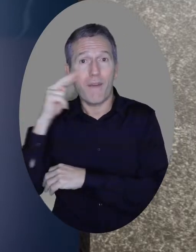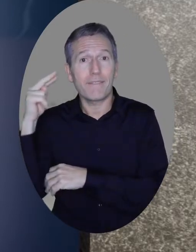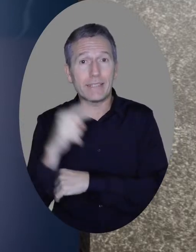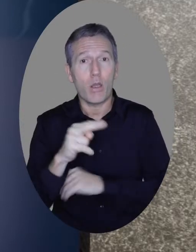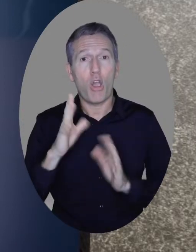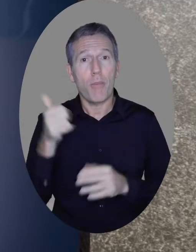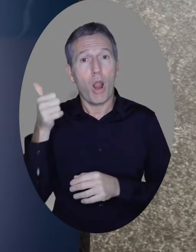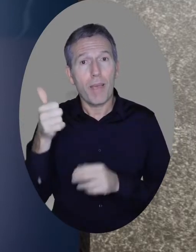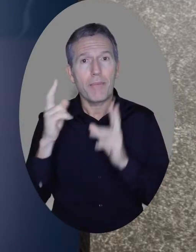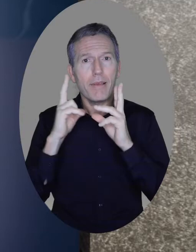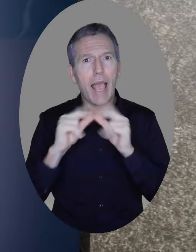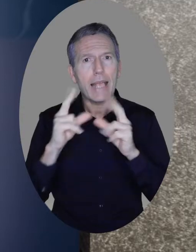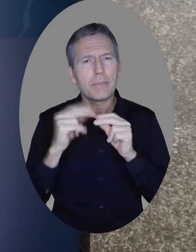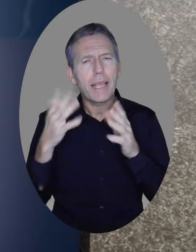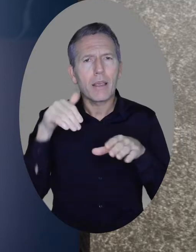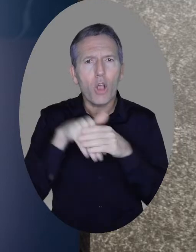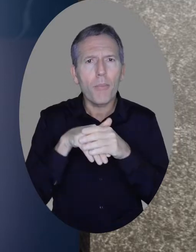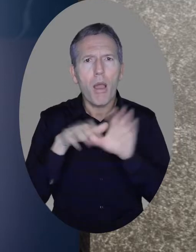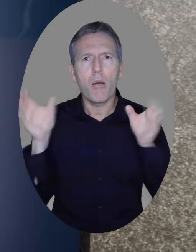nous avons toujours cette soixantaine de peuples